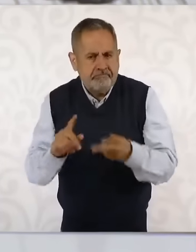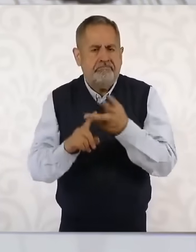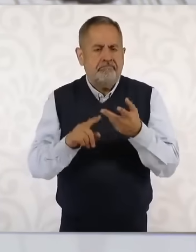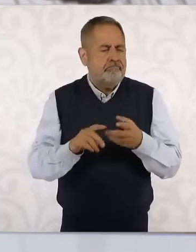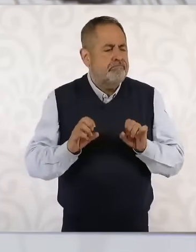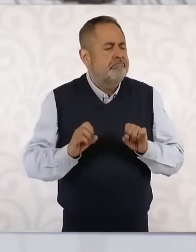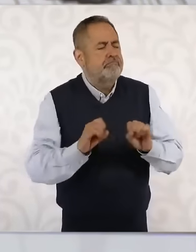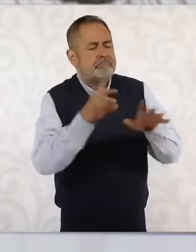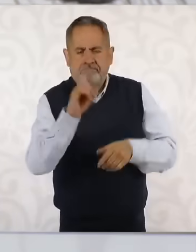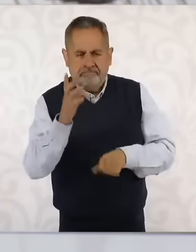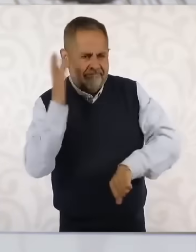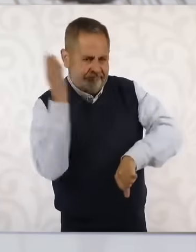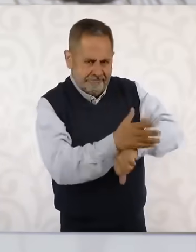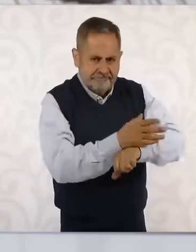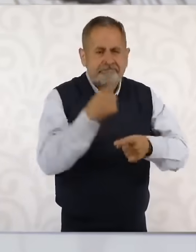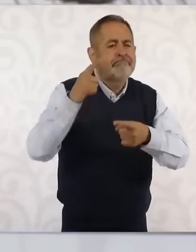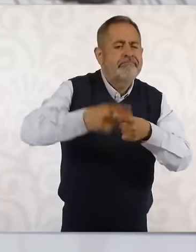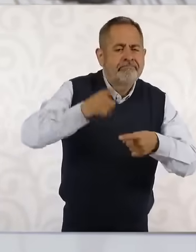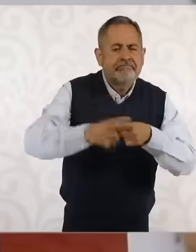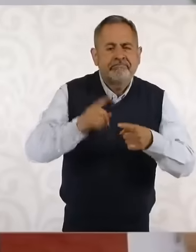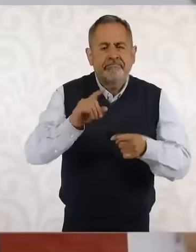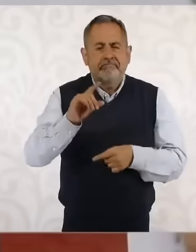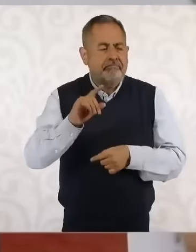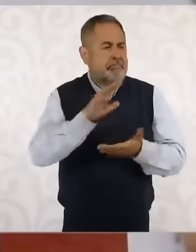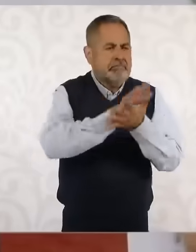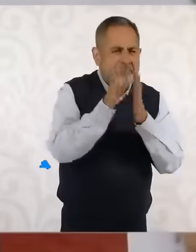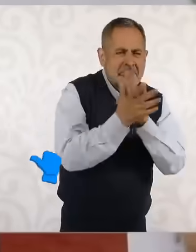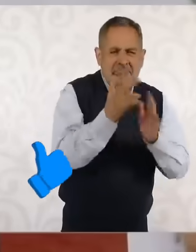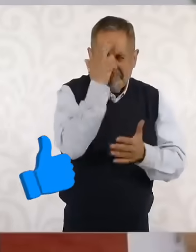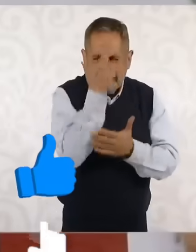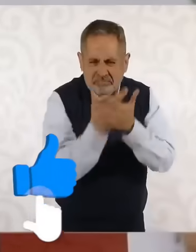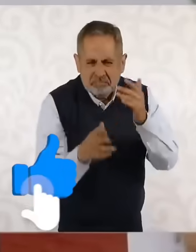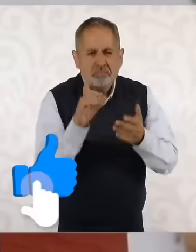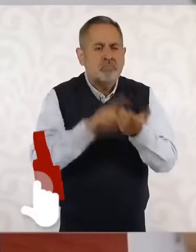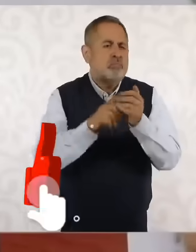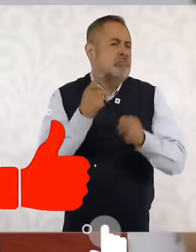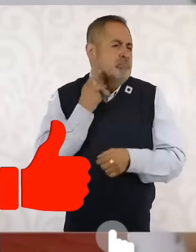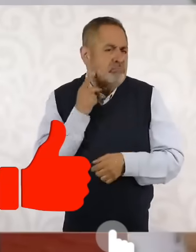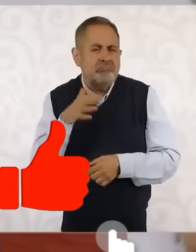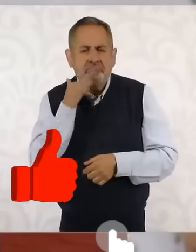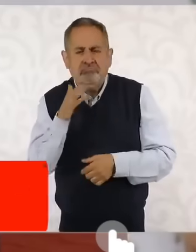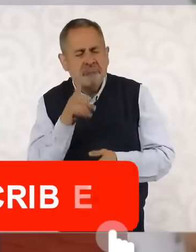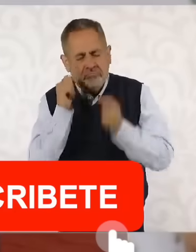sea este de cuello blanco o el delito del fuero común o el delito del fuero federal. Entonces,